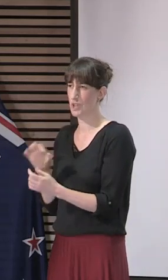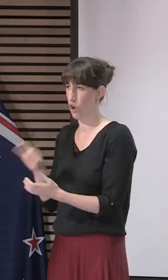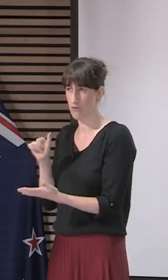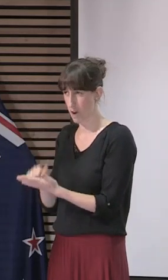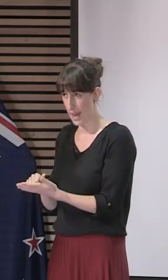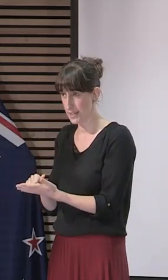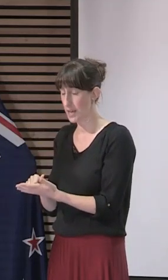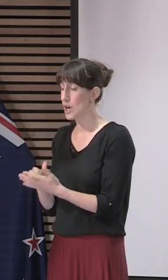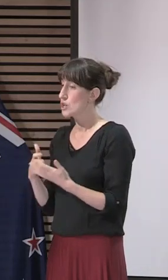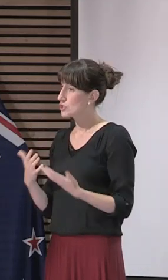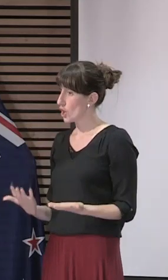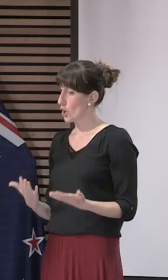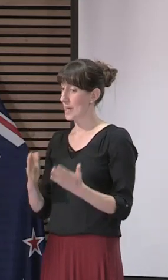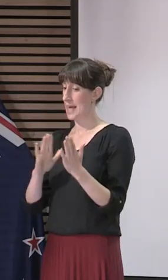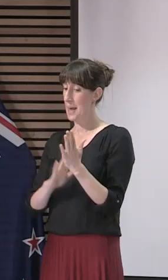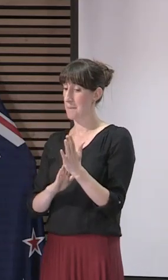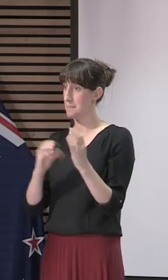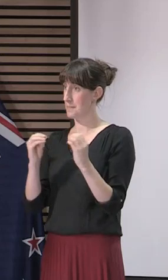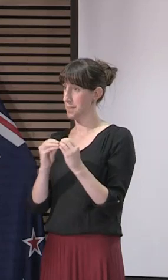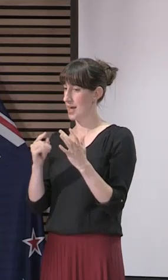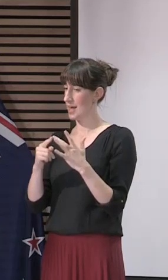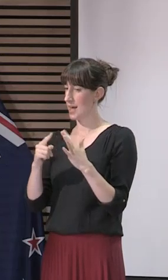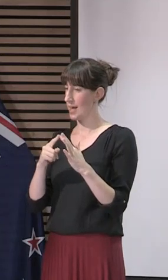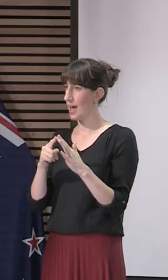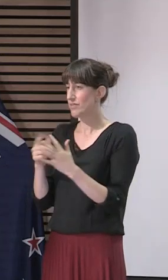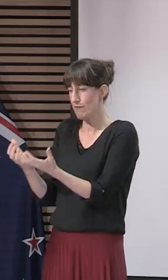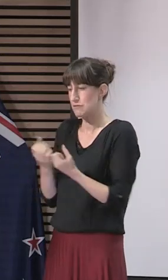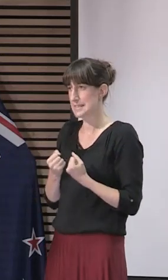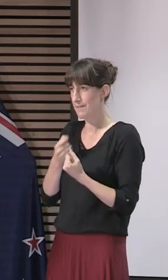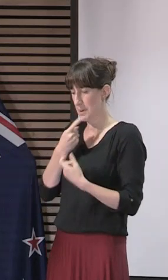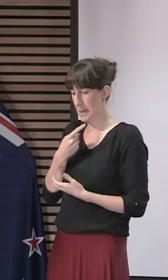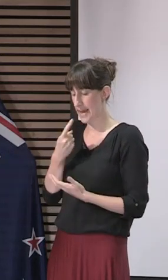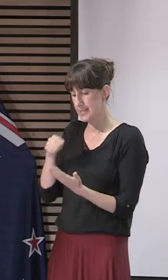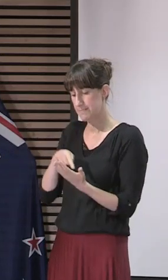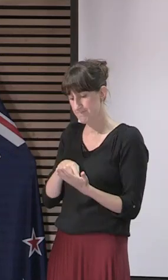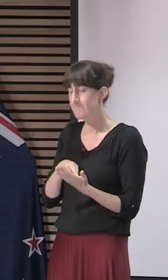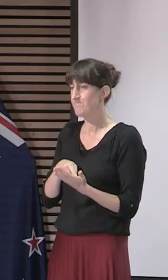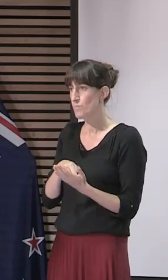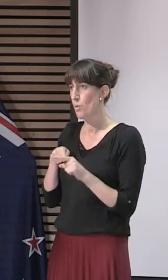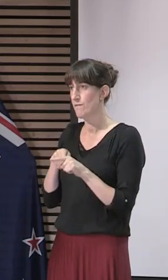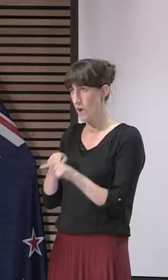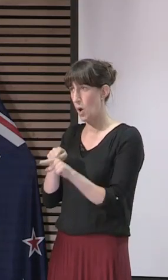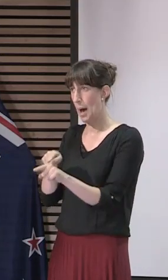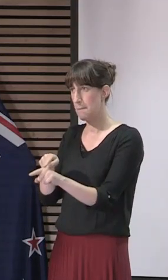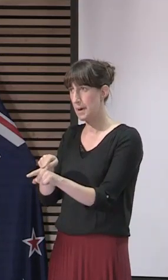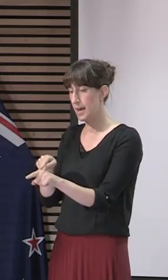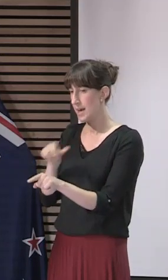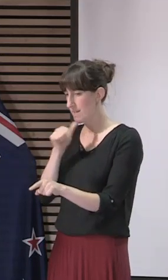nuinga e pa ana ki tenei, ahakoa he mea whakamiharo, ko te nuinga e pa ana ki te kore o te